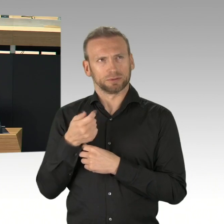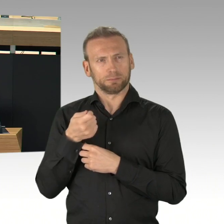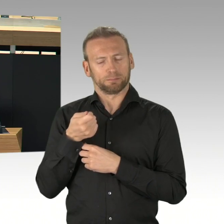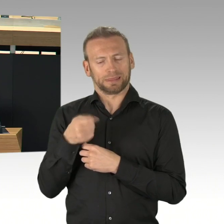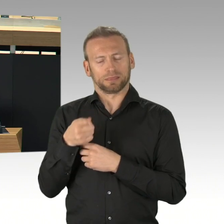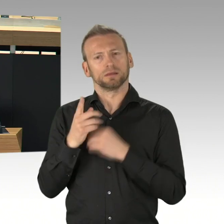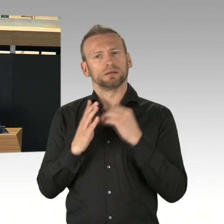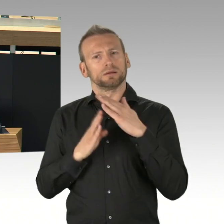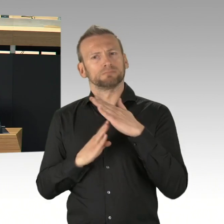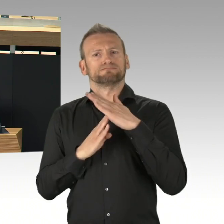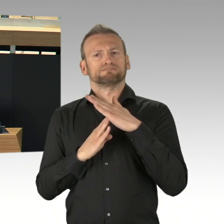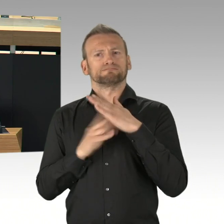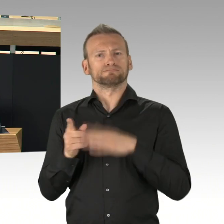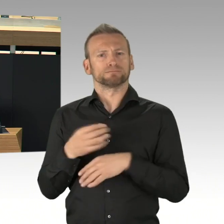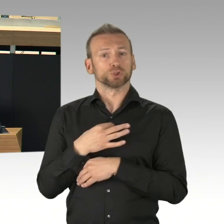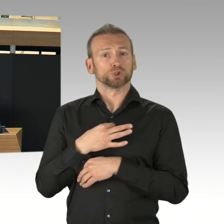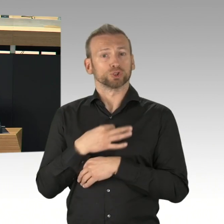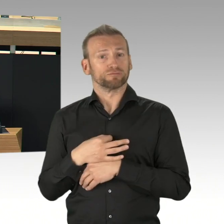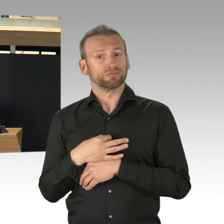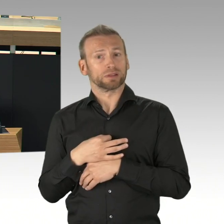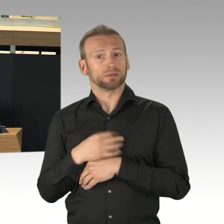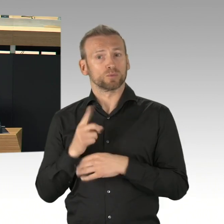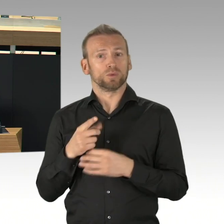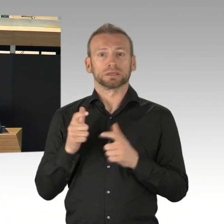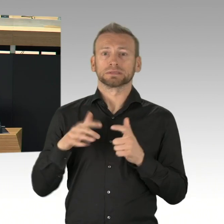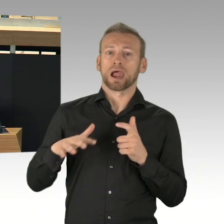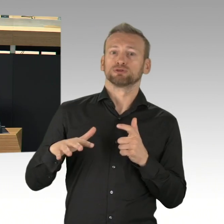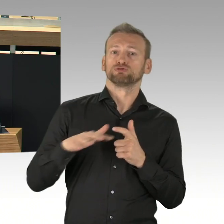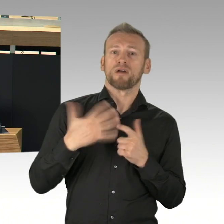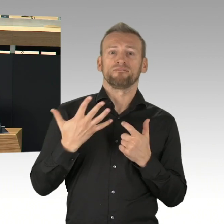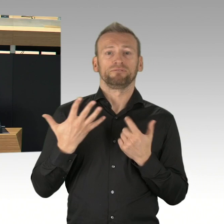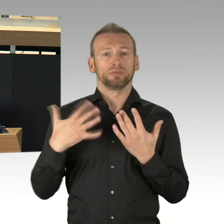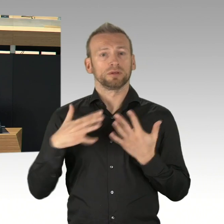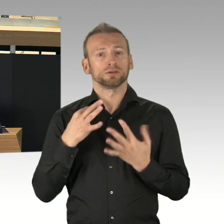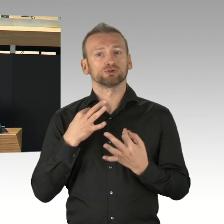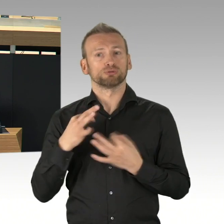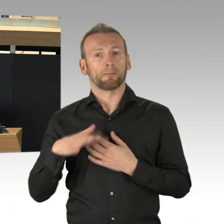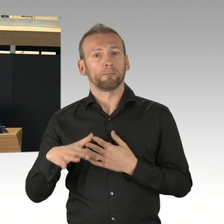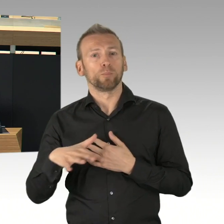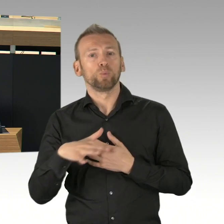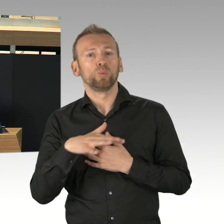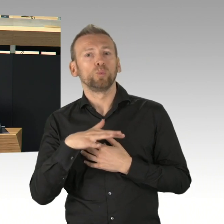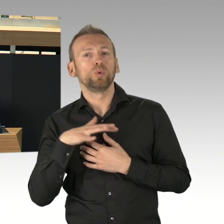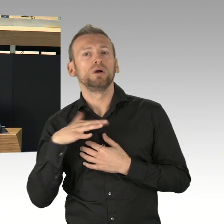ein Gierbehafteter, ein Getriebener. Was völliger Quatsch ist. Die Vermieter in unserer Stadt sind diejenigen,